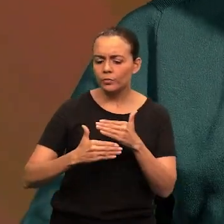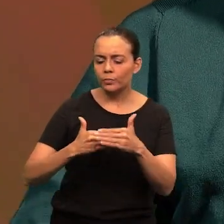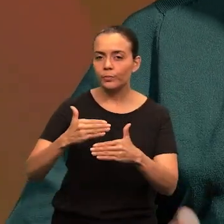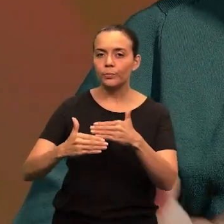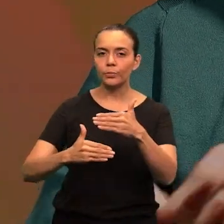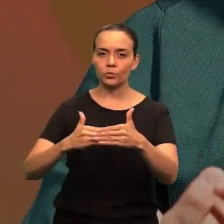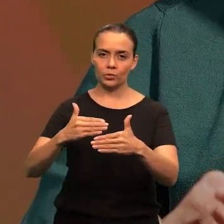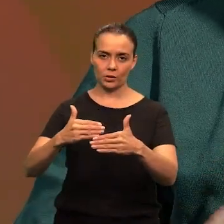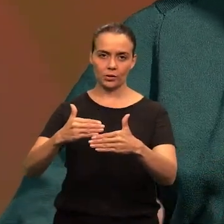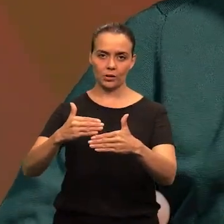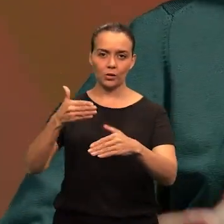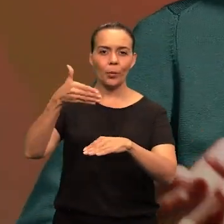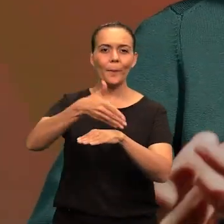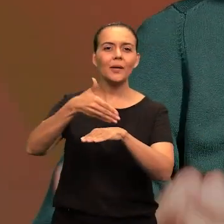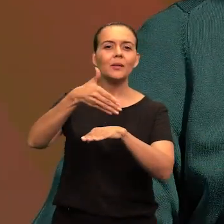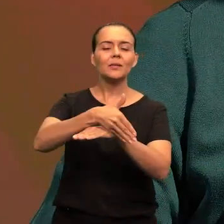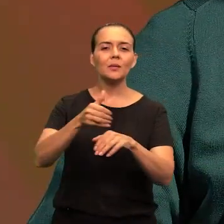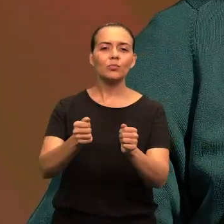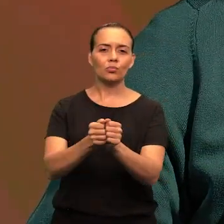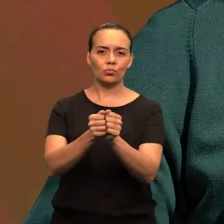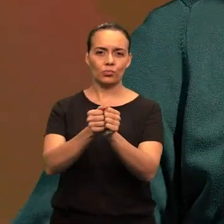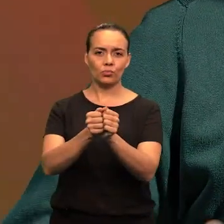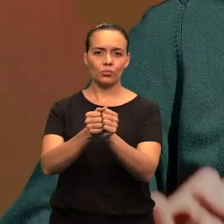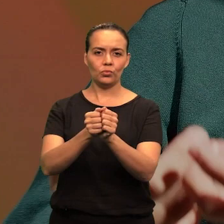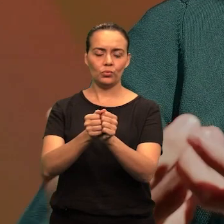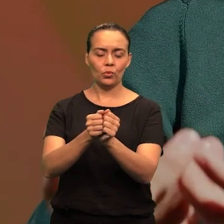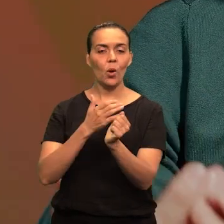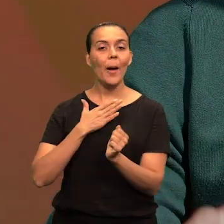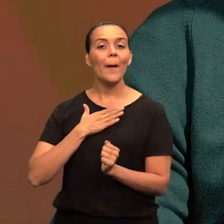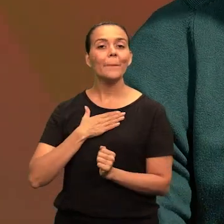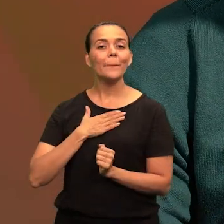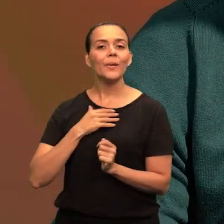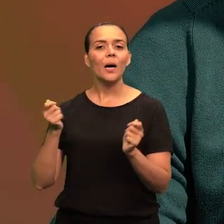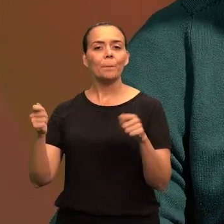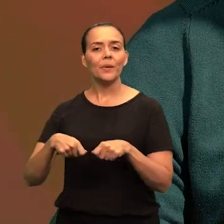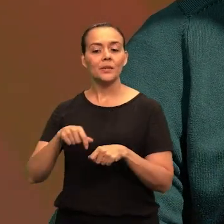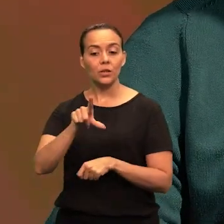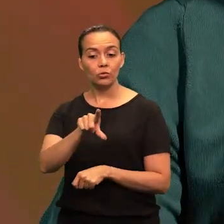Como é que eu estou emprestando a minha força, emprestando a minha capacidade de decidir